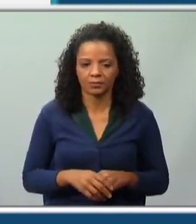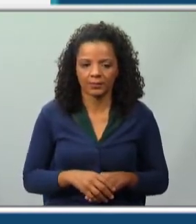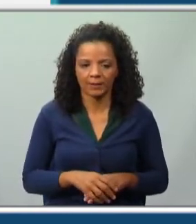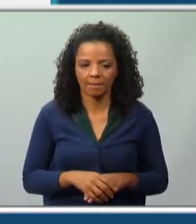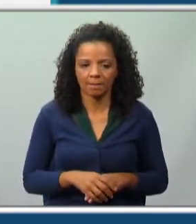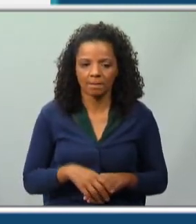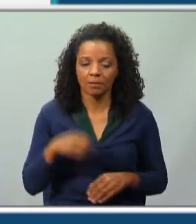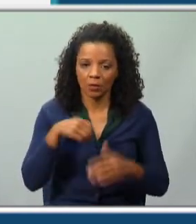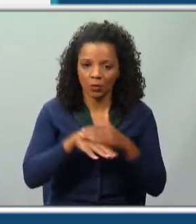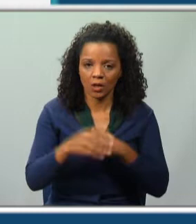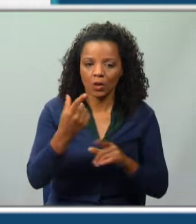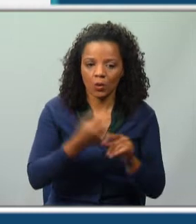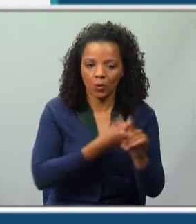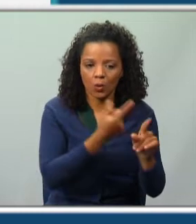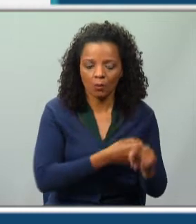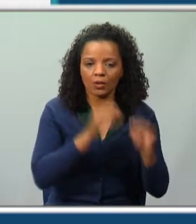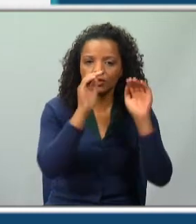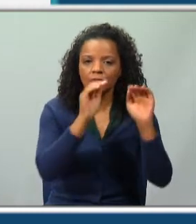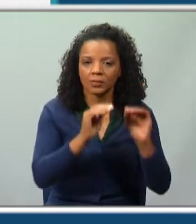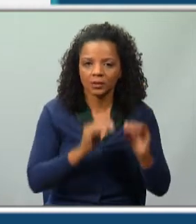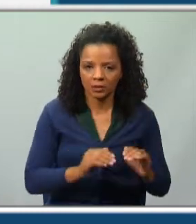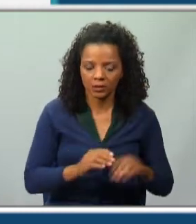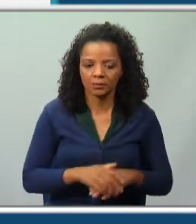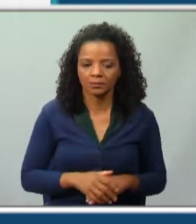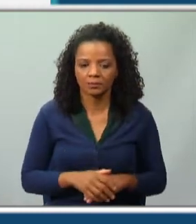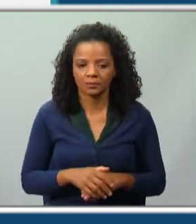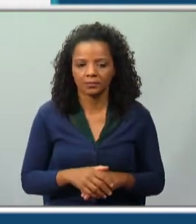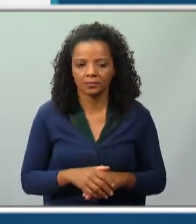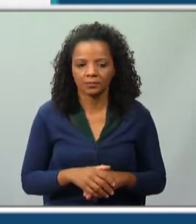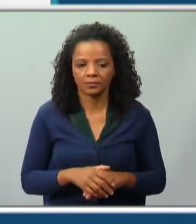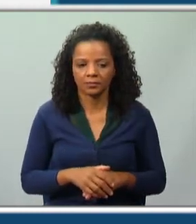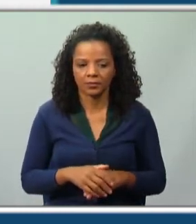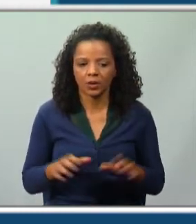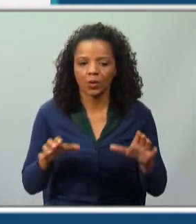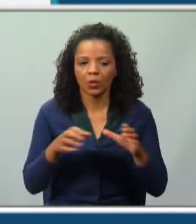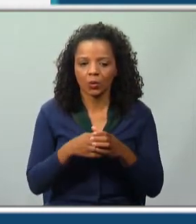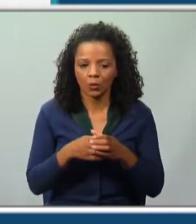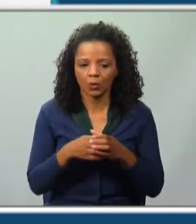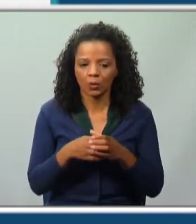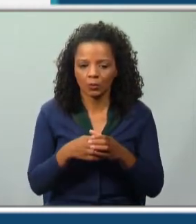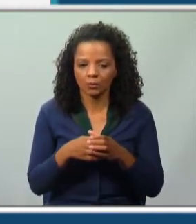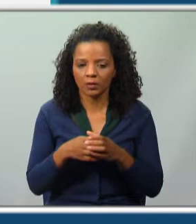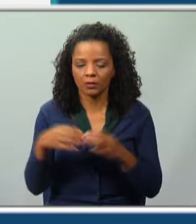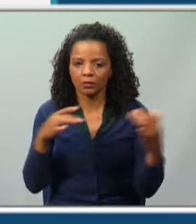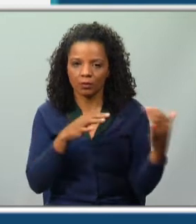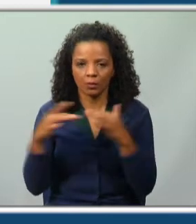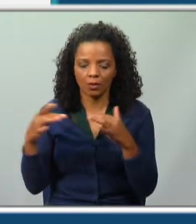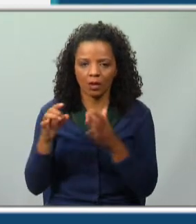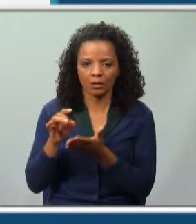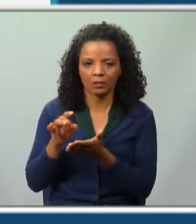eu vou guardar as compras na despensa o clube de futebol dispensa treinador 我會把雜貨放在儲藏室裡足球俱樂部免去了教練